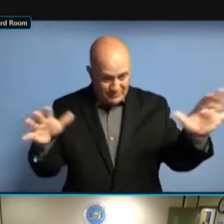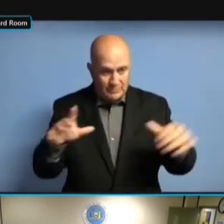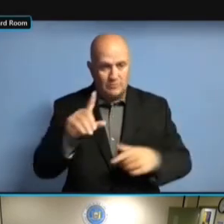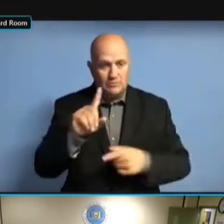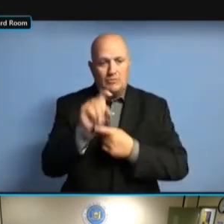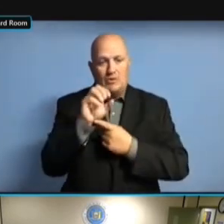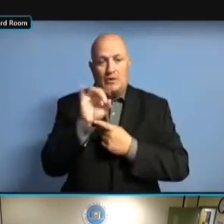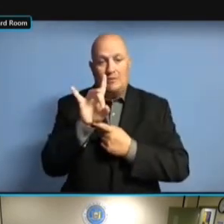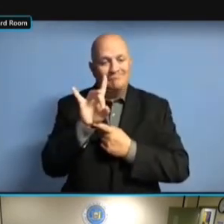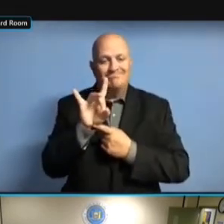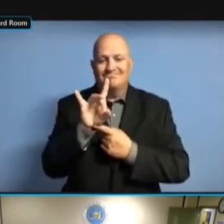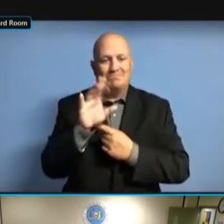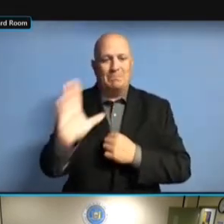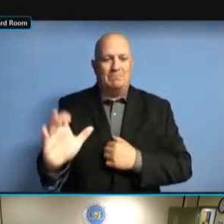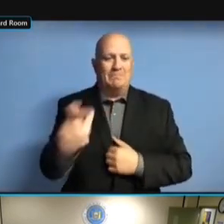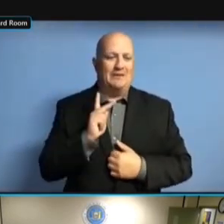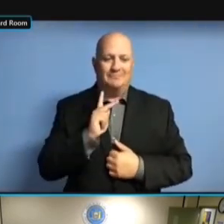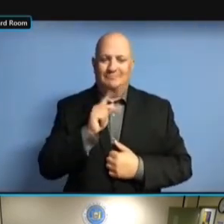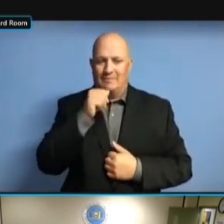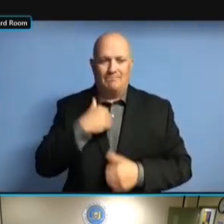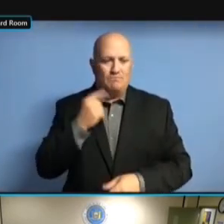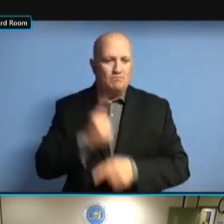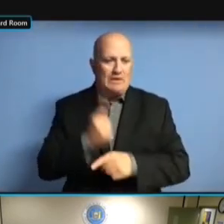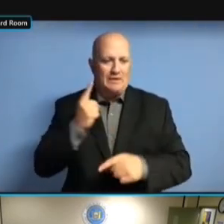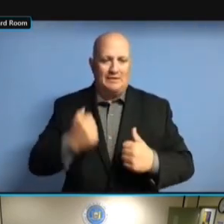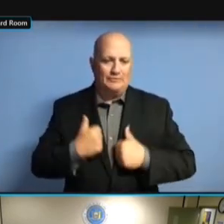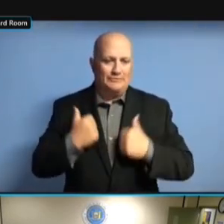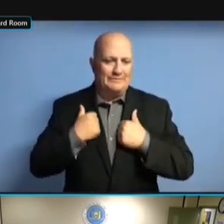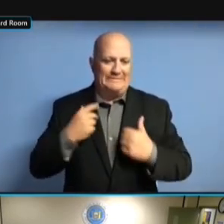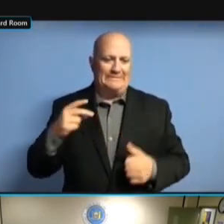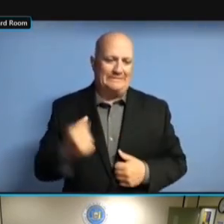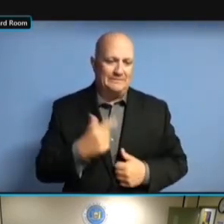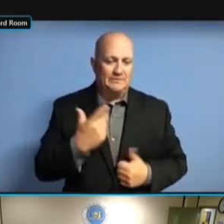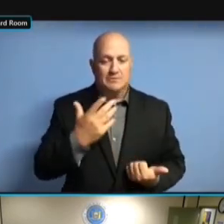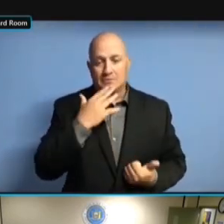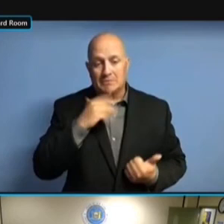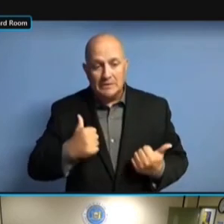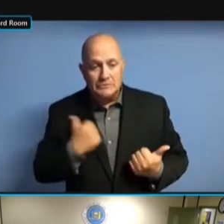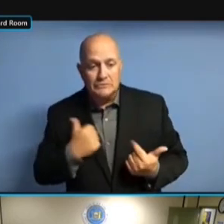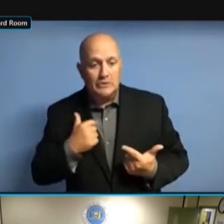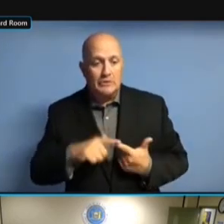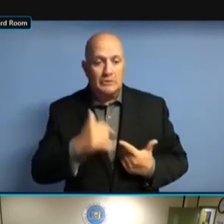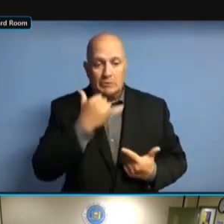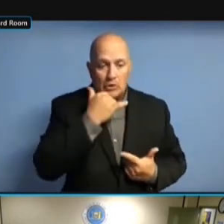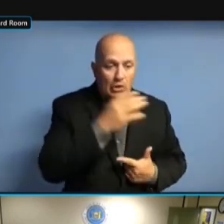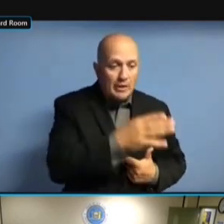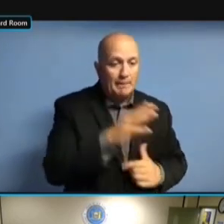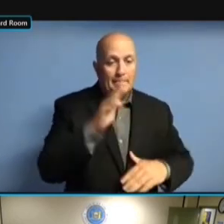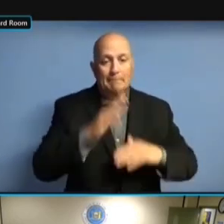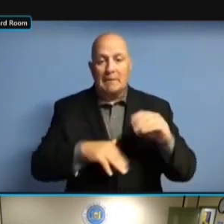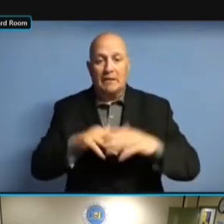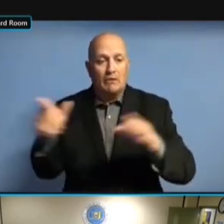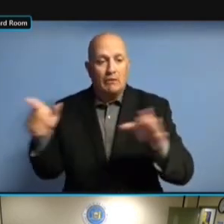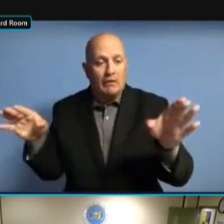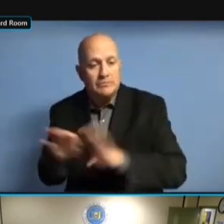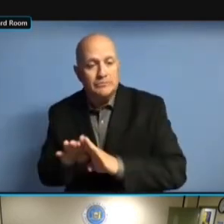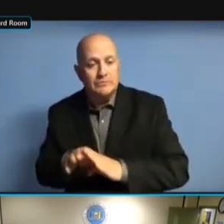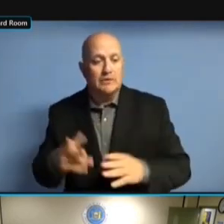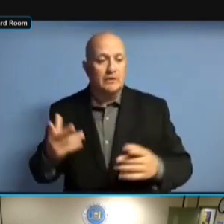VARIOUS REASONS, BAD ADDRESSES, VARIOUS REASONS, BAD ADDRESSES, NO VARIOUS REASONS, BAD ADDRESSES, NO SUCH VARIOUS REASONS, BAD ADDRESSES, NO SUCH BUILDING, VARIOUS REASONS, BAD ADDRESSES, NO SUCH BUILDING, NO VARIOUS REASONS, BAD ADDRESSES, NO SUCH BUILDING, NO SUCH NO SUCH BUILDING, NO SUCH NO SUCH BUILDING, NO SUCH NUMBER, NO SUCH BUILDING, NO SUCH NUMBER, VACANT NO SUCH BUILDING, NO SUCH NUMBER, VACANT AND NO SUCH BUILDING, NO SUCH NUMBER, VACANT AND FORWARDING NUMBER, VACANT AND FORWARDING NUMBER, VACANT AND FORWARDING MAIL, NUMBER, VACANT AND FORWARDING MAIL, TIME NUMBER, VACANT AND FORWARDING MAIL, TIME EXPIRED, NUMBER, VACANT AND FORWARDING MAIL, TIME EXPIRED, TO NUMBER, VACANT AND FORWARDING MAIL, TIME EXPIRED, TO NAME NUMBER, VACANT AND FORWARDING MAIL, TIME EXPIRED, TO NAME A MAIL, TIME EXPIRED, TO NAME A MAIL, TIME EXPIRED, TO NAME A FEW.